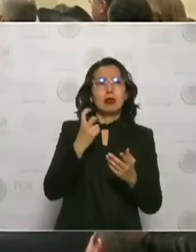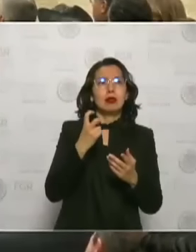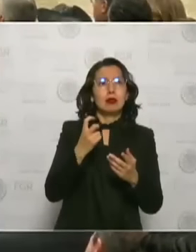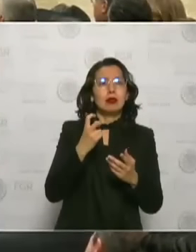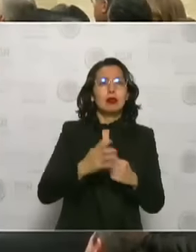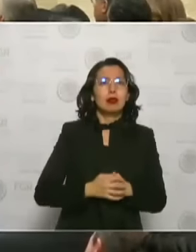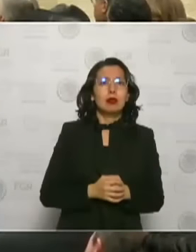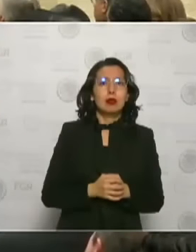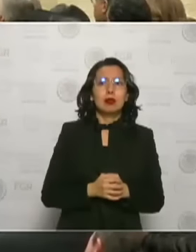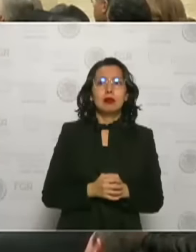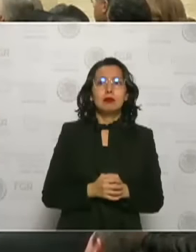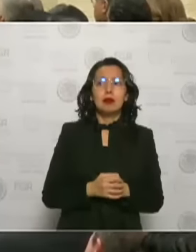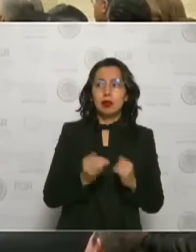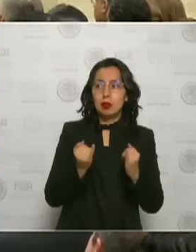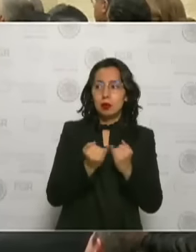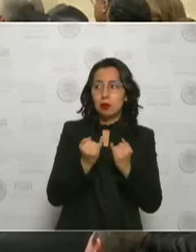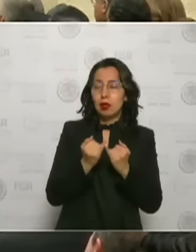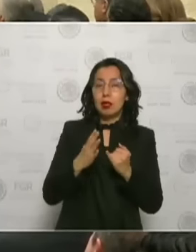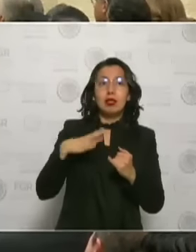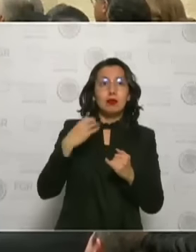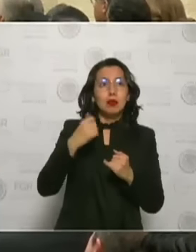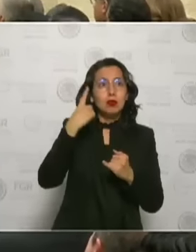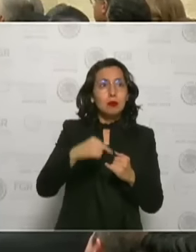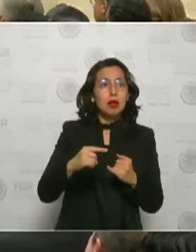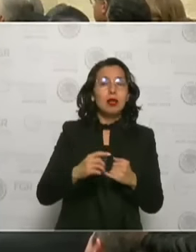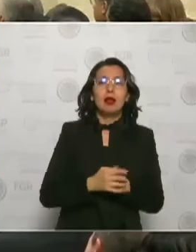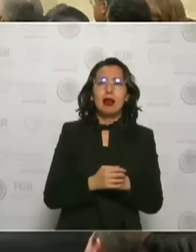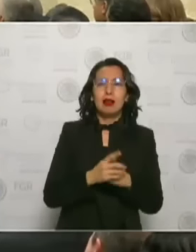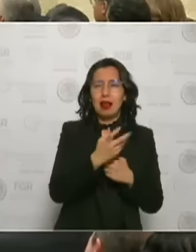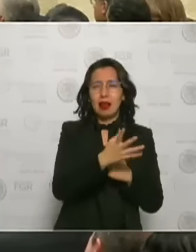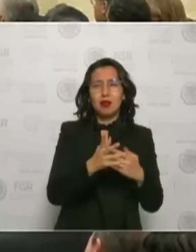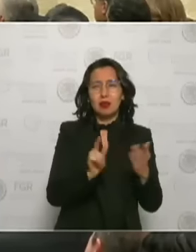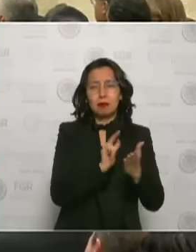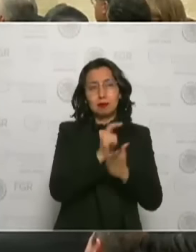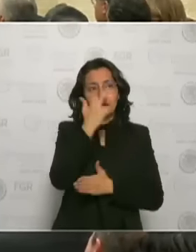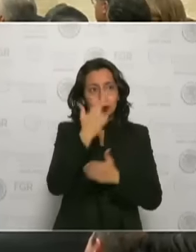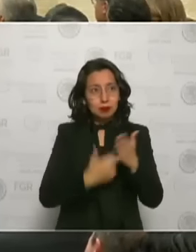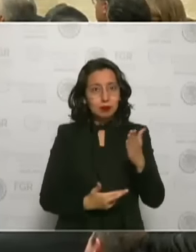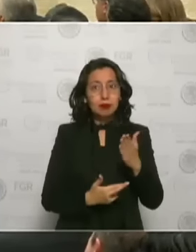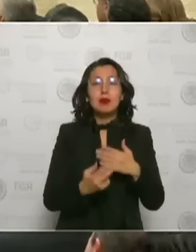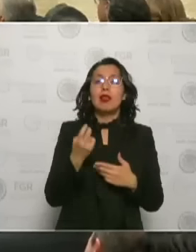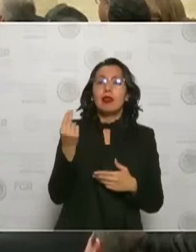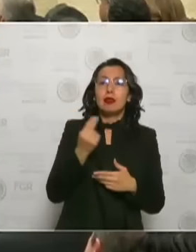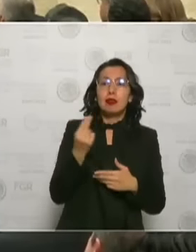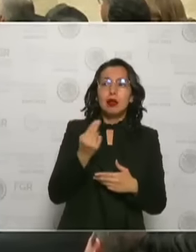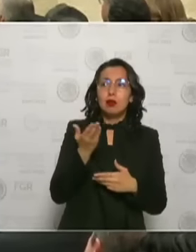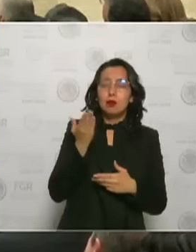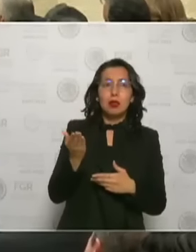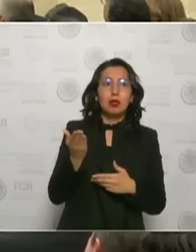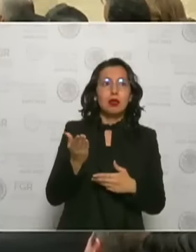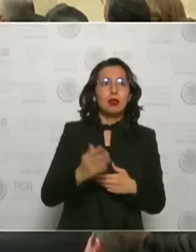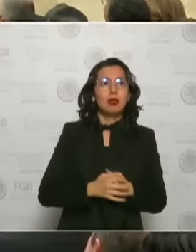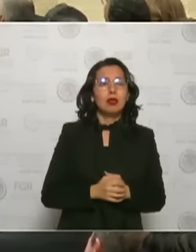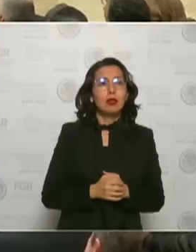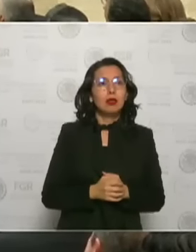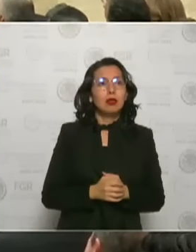absoluta. La lucha contra la delincuencia exige autoridades moralmente intachables, por lo que la